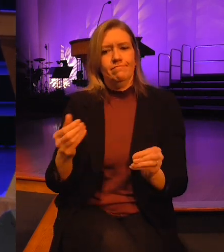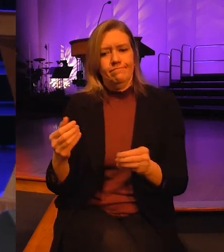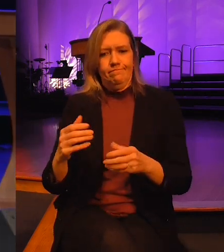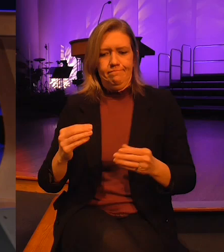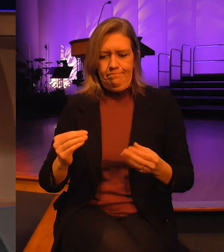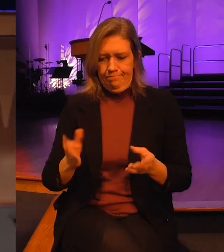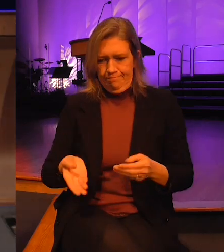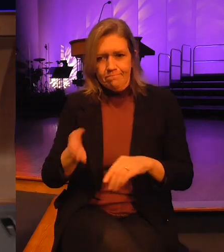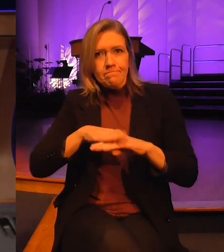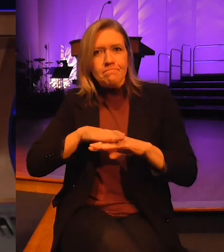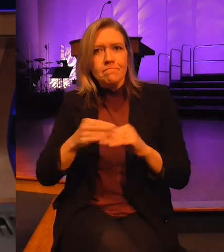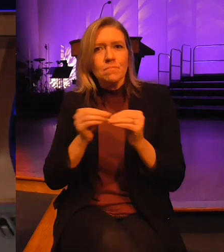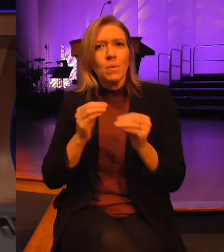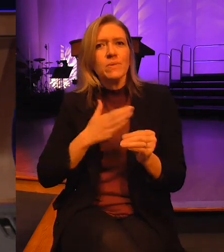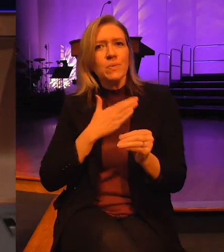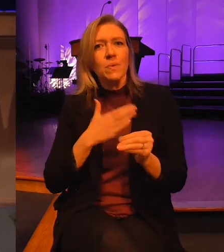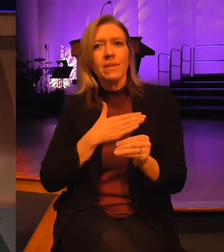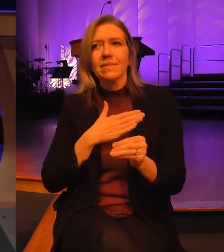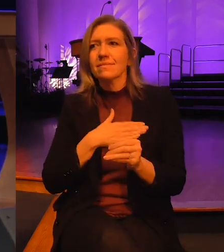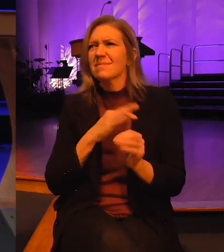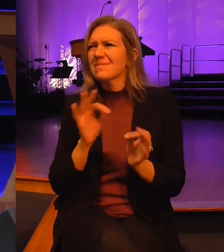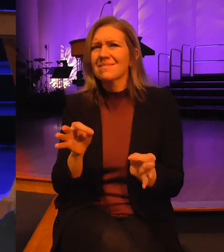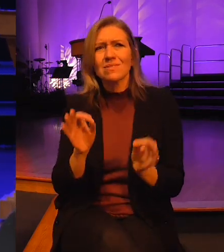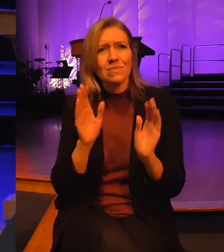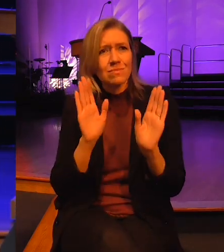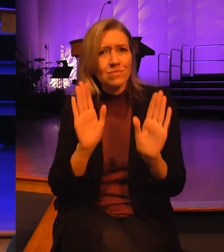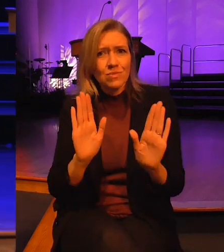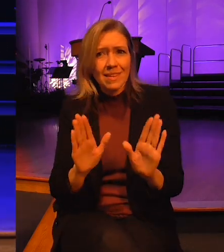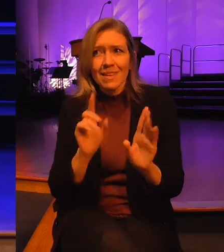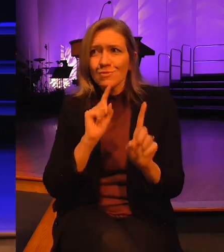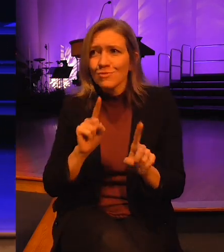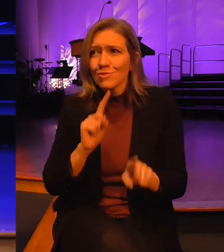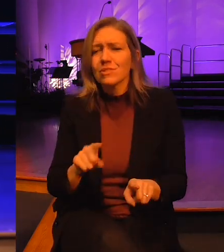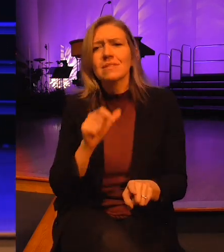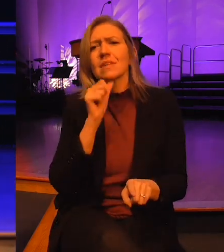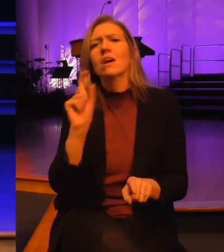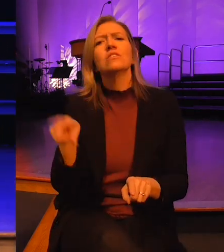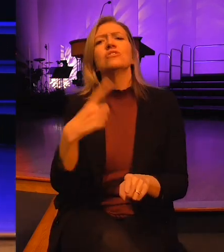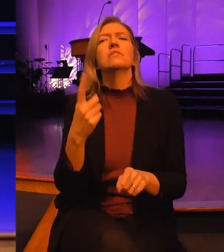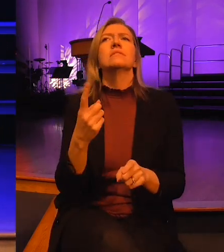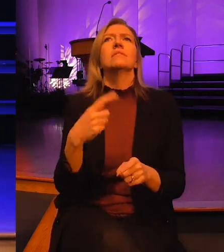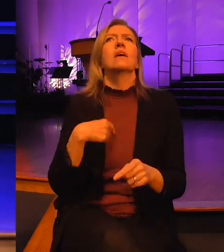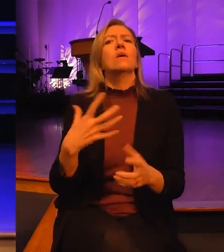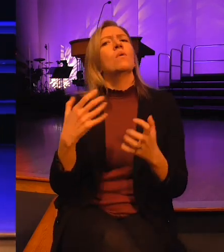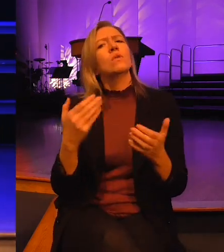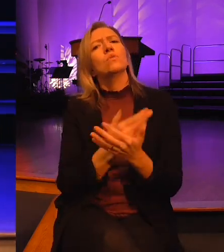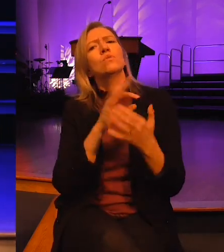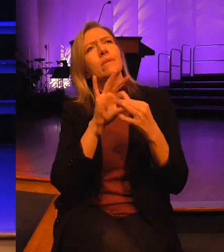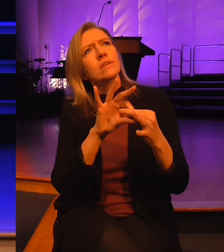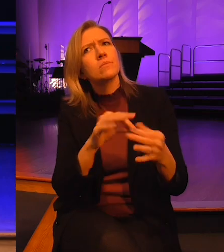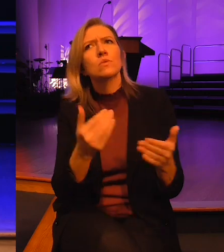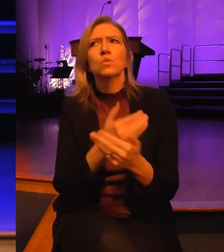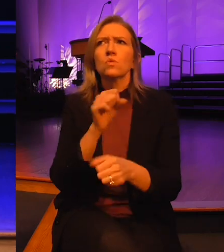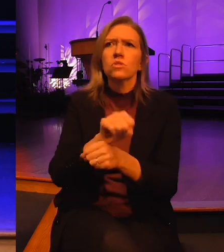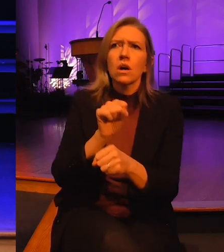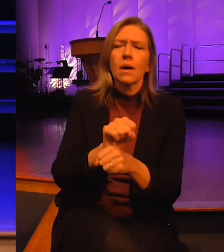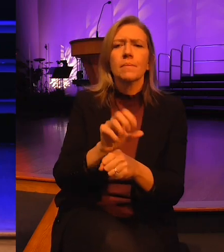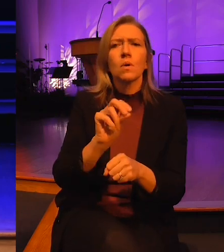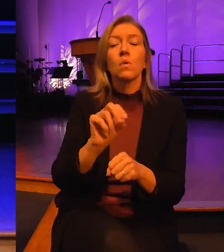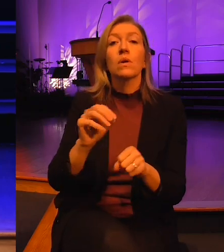te da un ejemplo y me encanta que sepas que no es solo oh, voy a iniciar una nueva relación o un nuevo trabajo, voy a iniciar una nueva elección que será